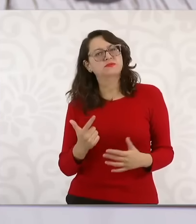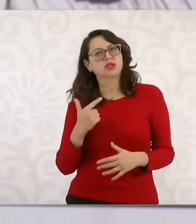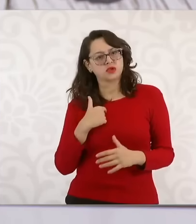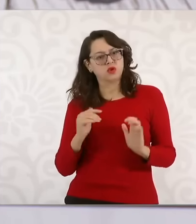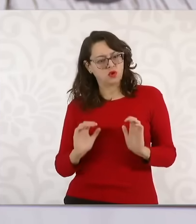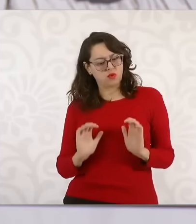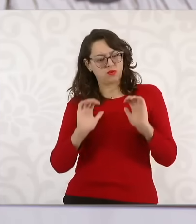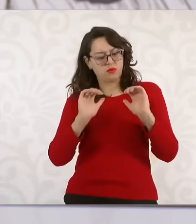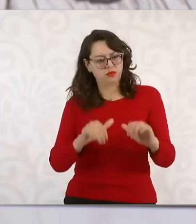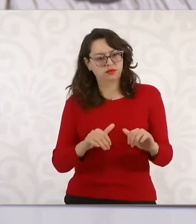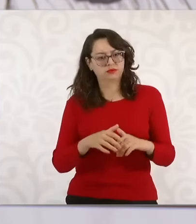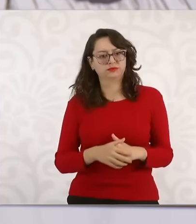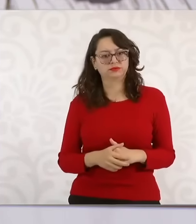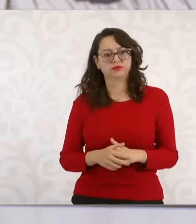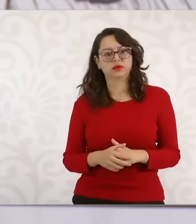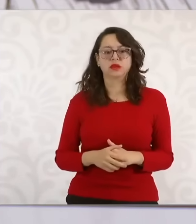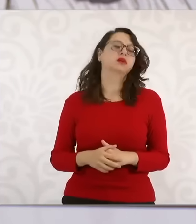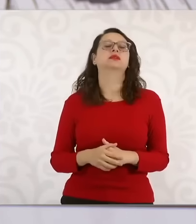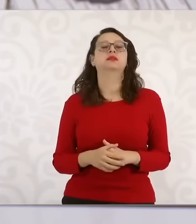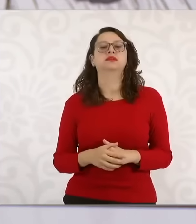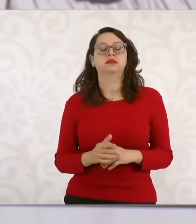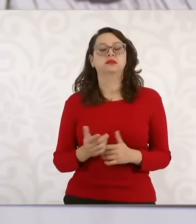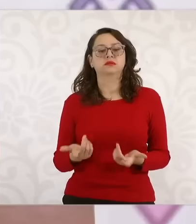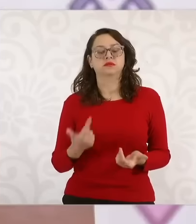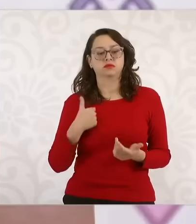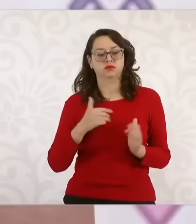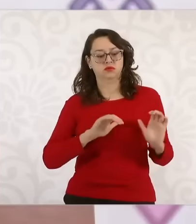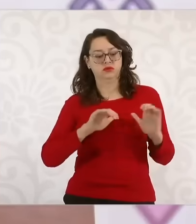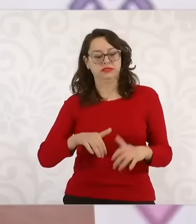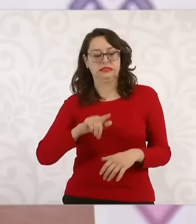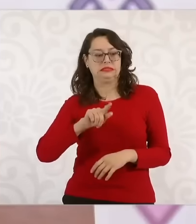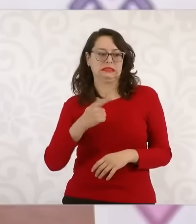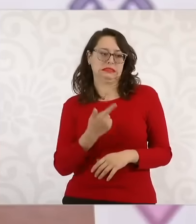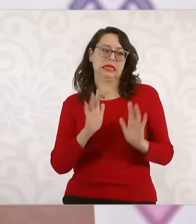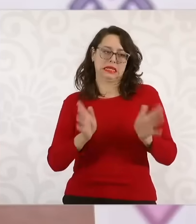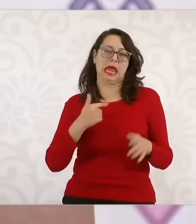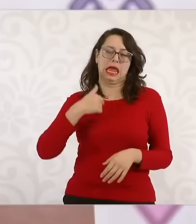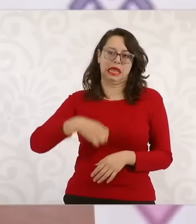Mi número de cuenta empieza con 78. Entré en el 78, ya tengo mis años. El movimiento,